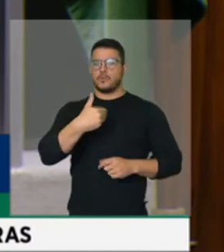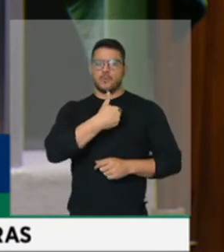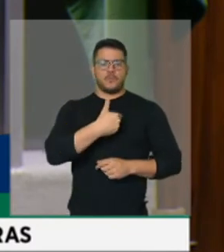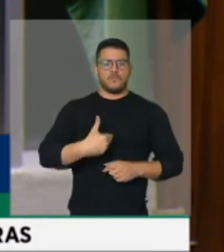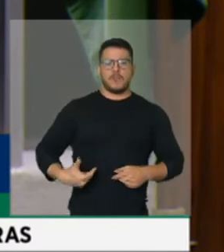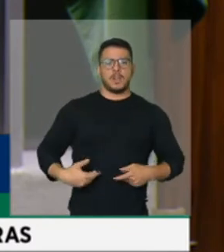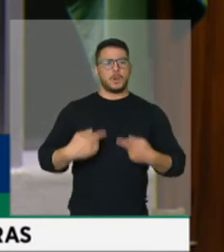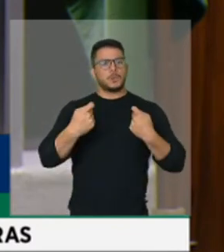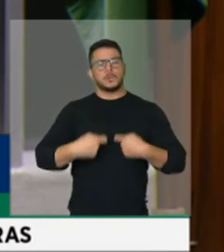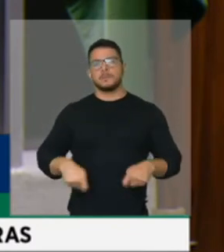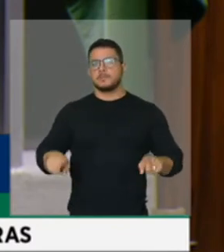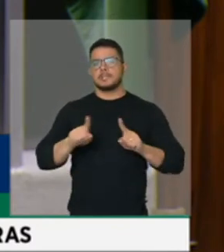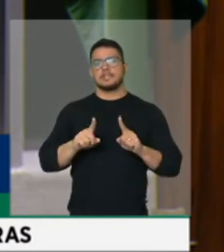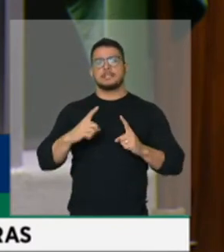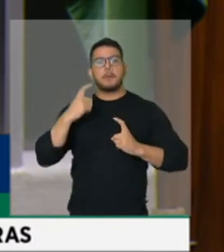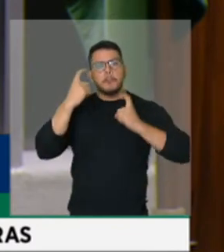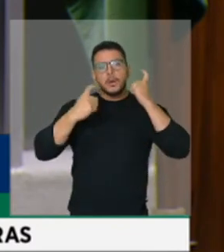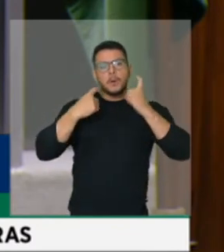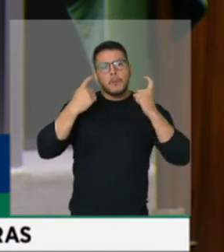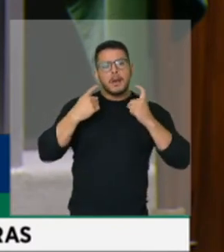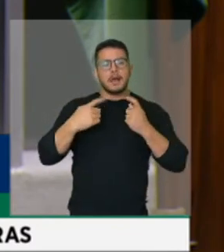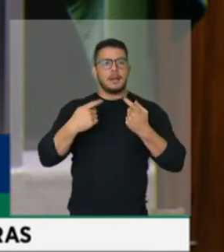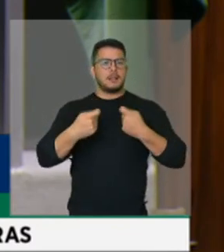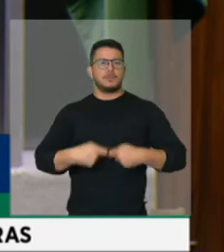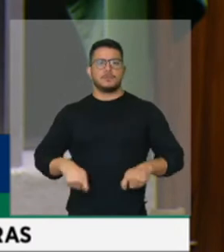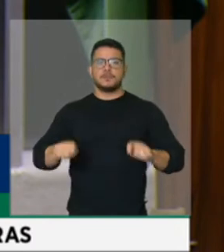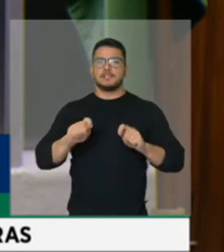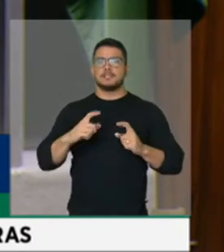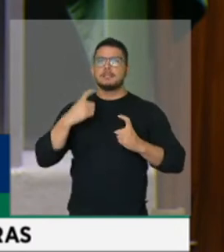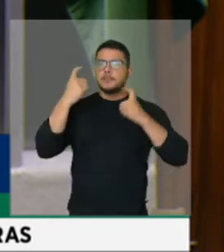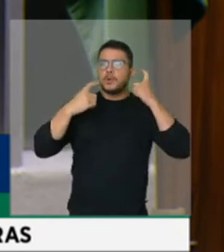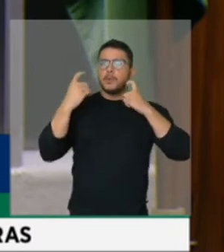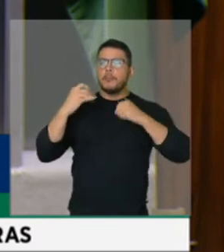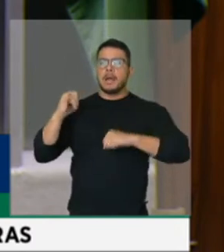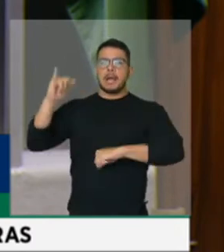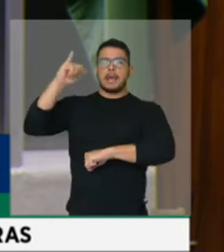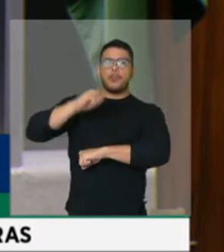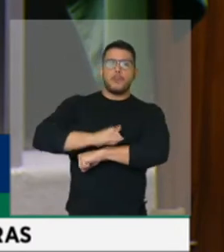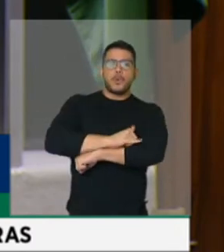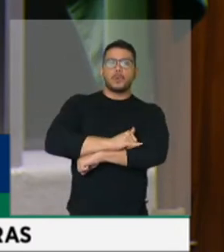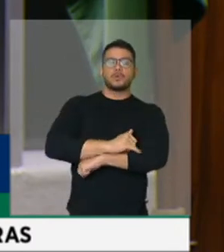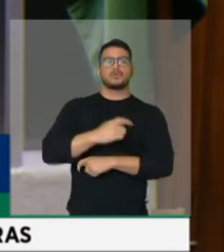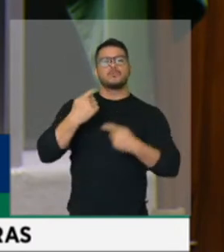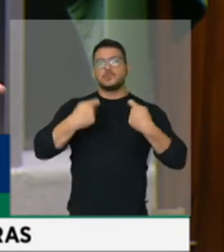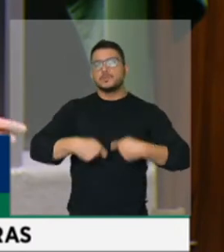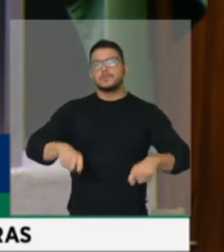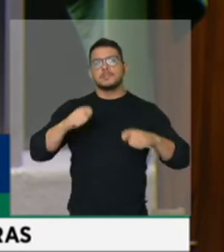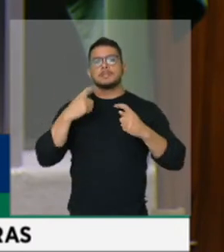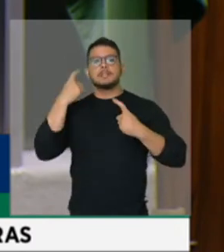TIVERAM A PREOCUPAÇÃO COM A TÉCNICA, COM A EFICIÊNCIA E COM O CONHECIMENTO CIENTÍ FICO. PORTANTO, SENHOR PRESIDENTE. NÓS TEMOS CONVICÇÃO DE QUE O GOVERNO